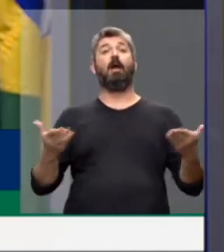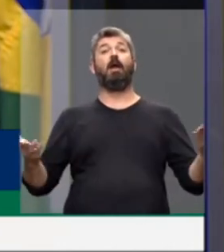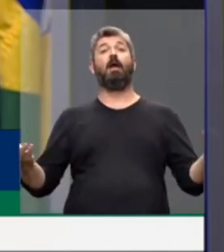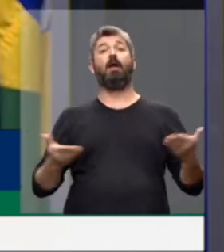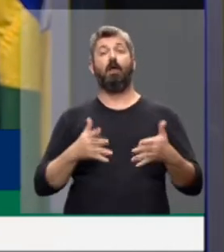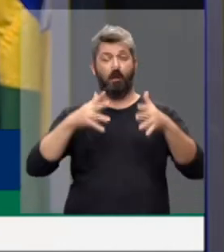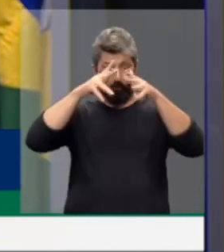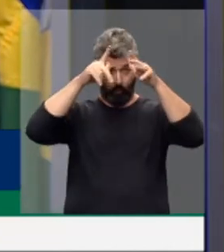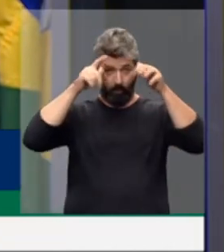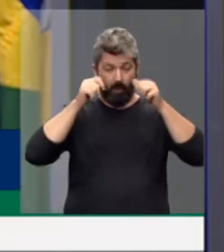DO NOSSO ACRE, MAS ELA NÃO CONSEGUIU. PORQUE O QUE ESTÁ